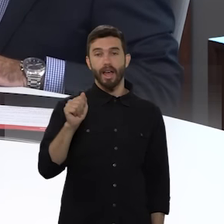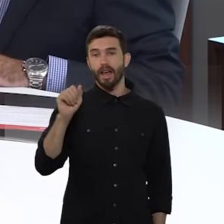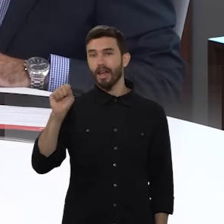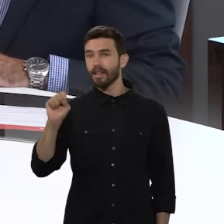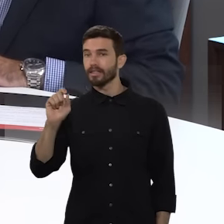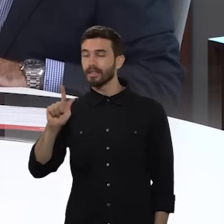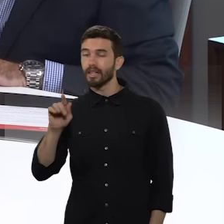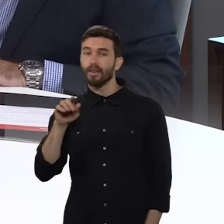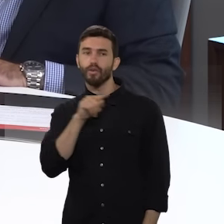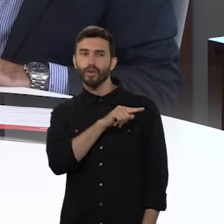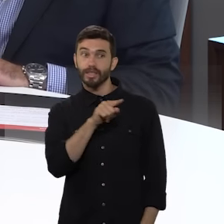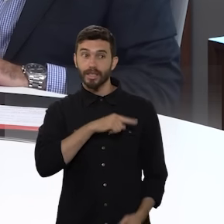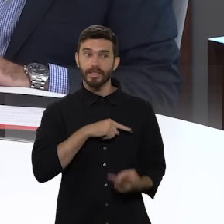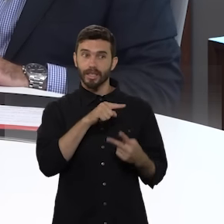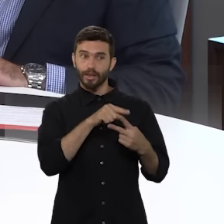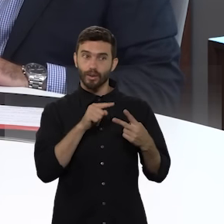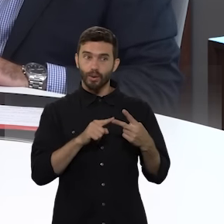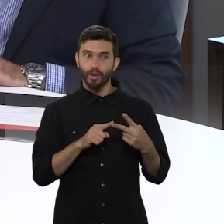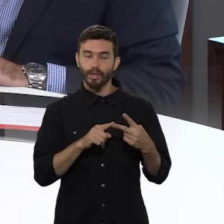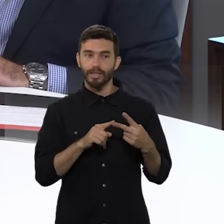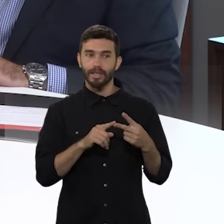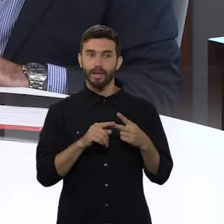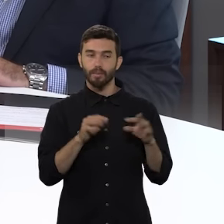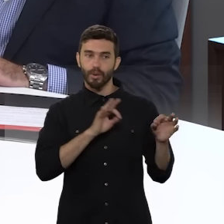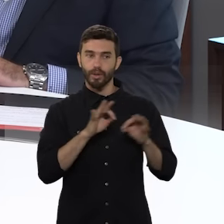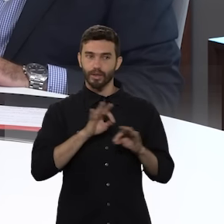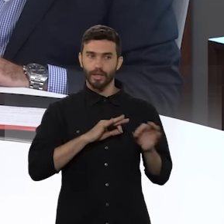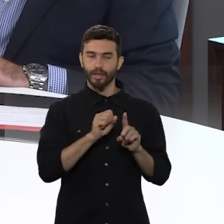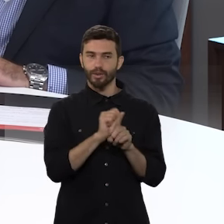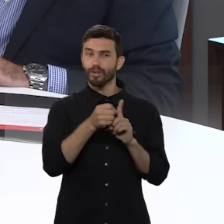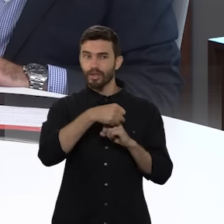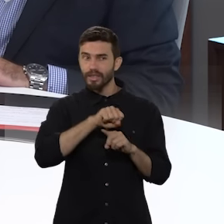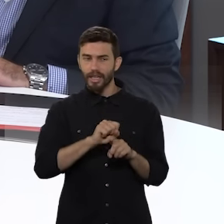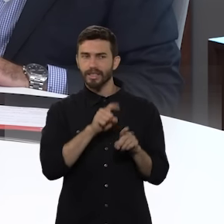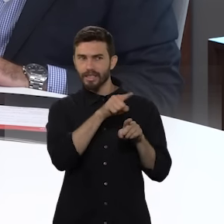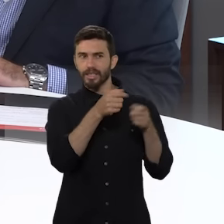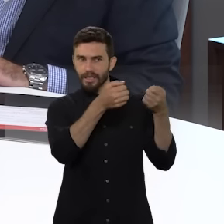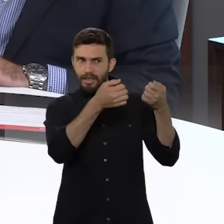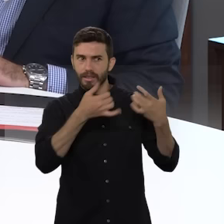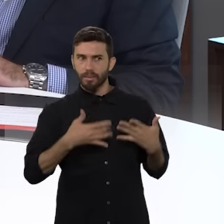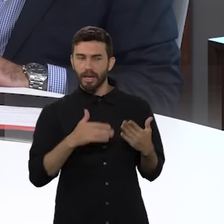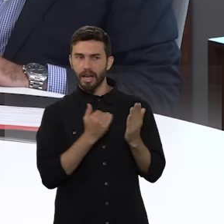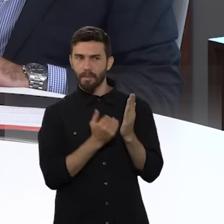projetos sociais, você poderia falar um pouco sobre eles e as mudanças que eles acarretaram?